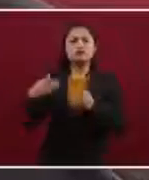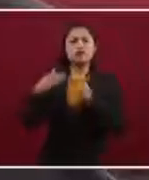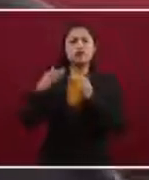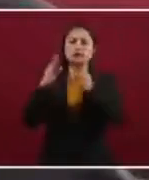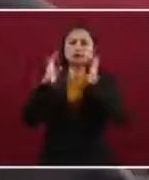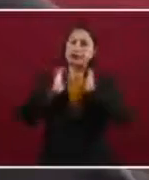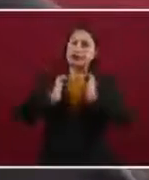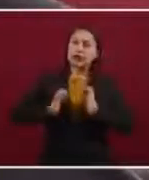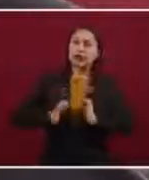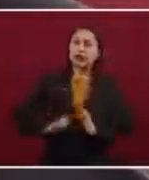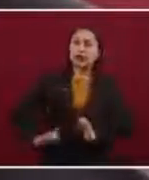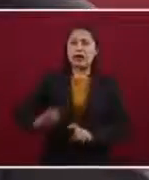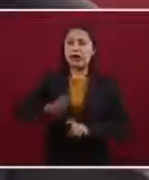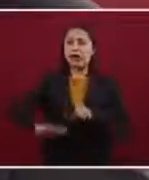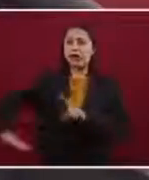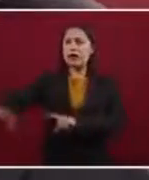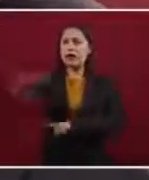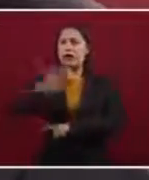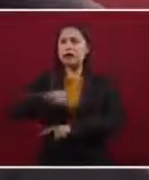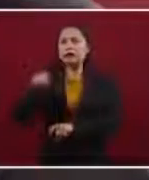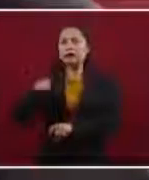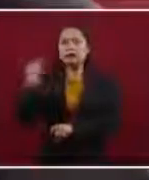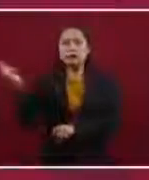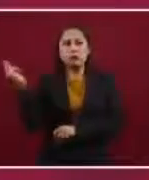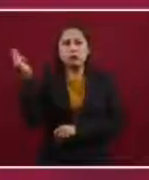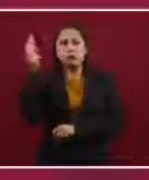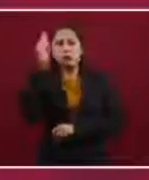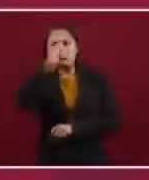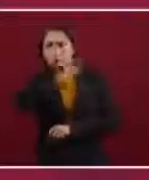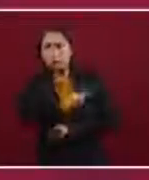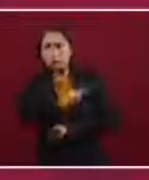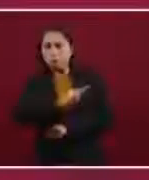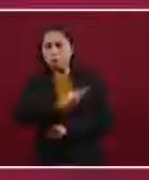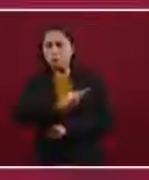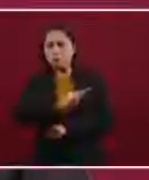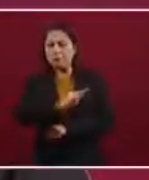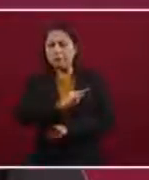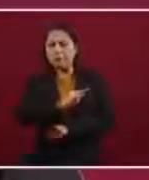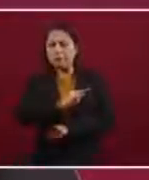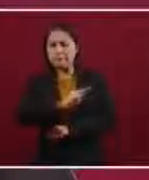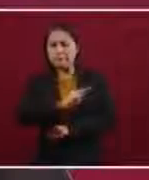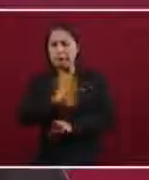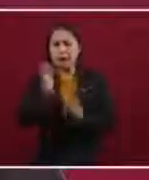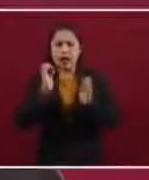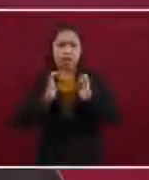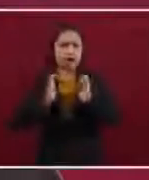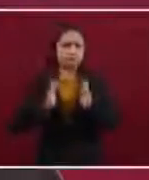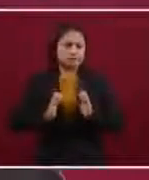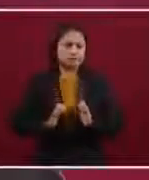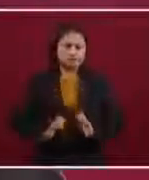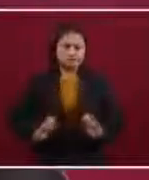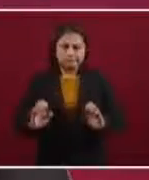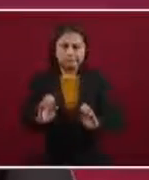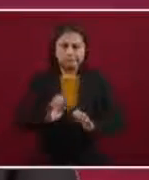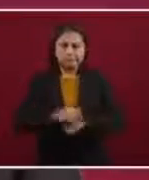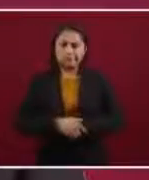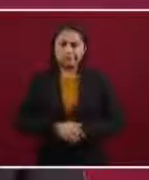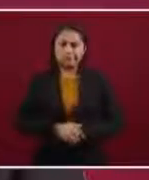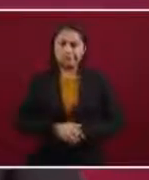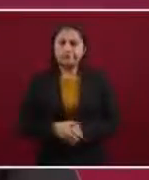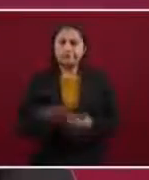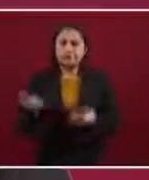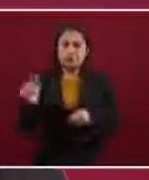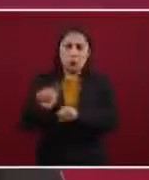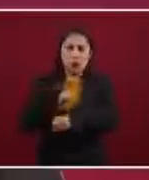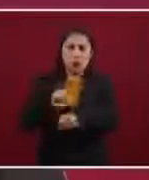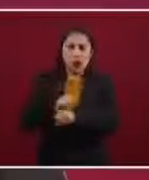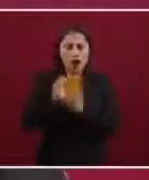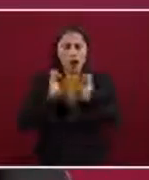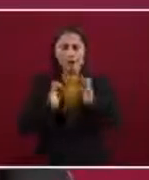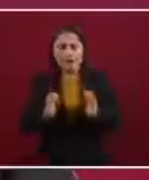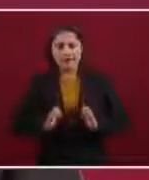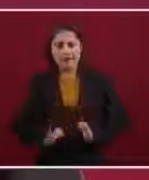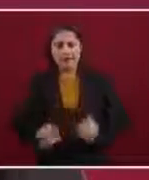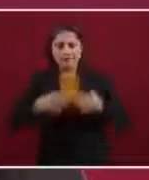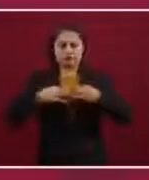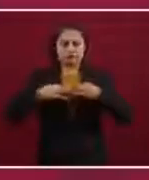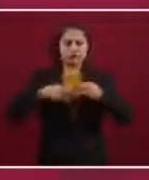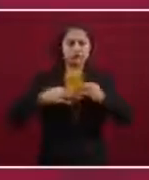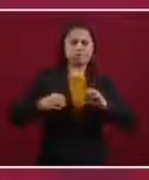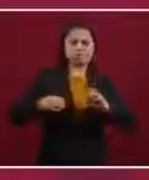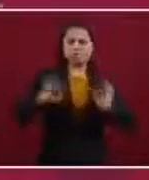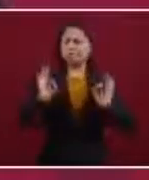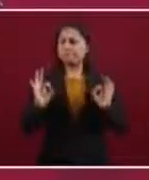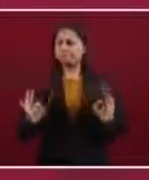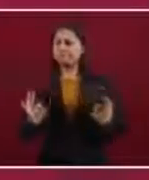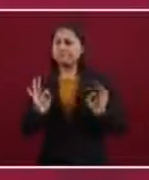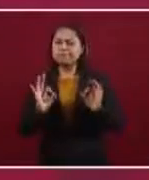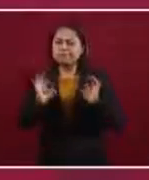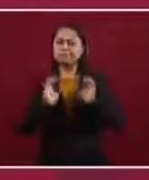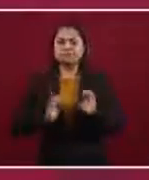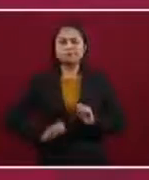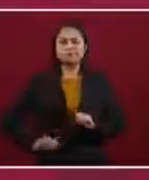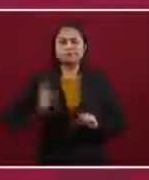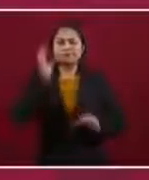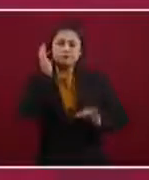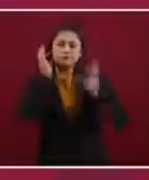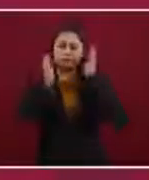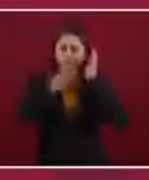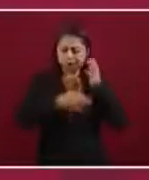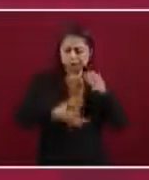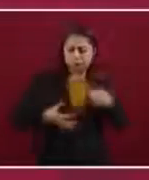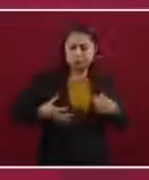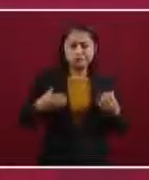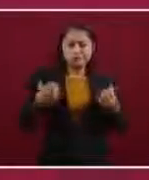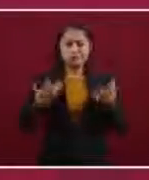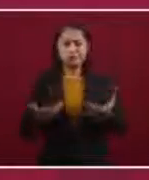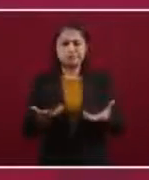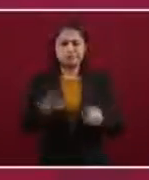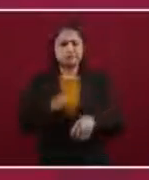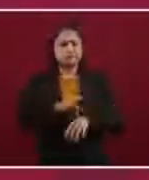mueven en aviones de lujo, vehículos de lujo, ropas de marca, alhajas. Eso fue lo que mostraron.